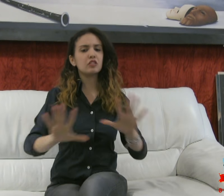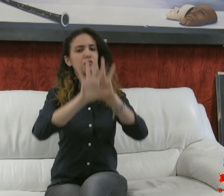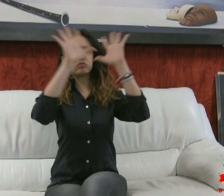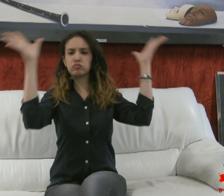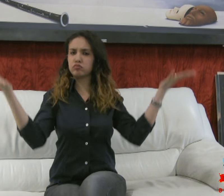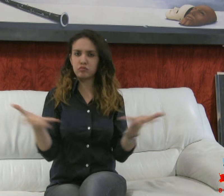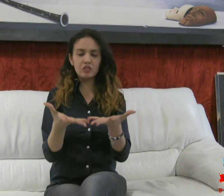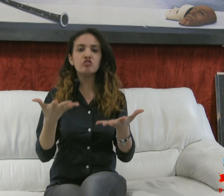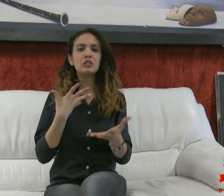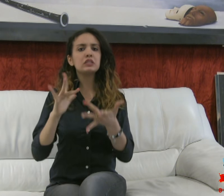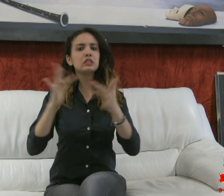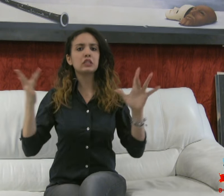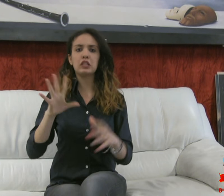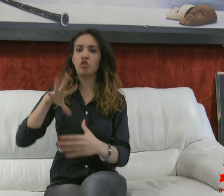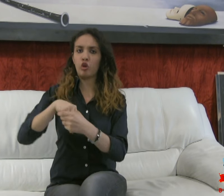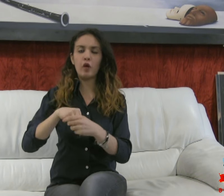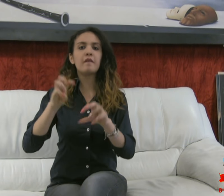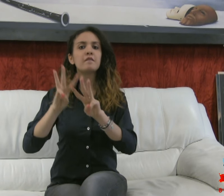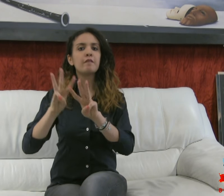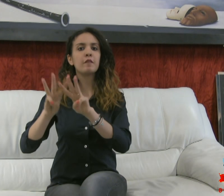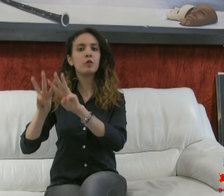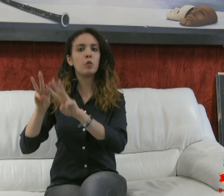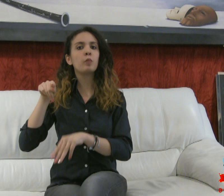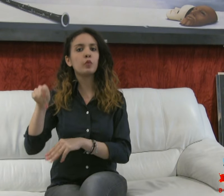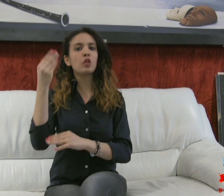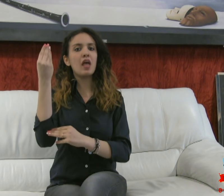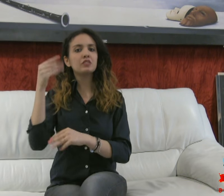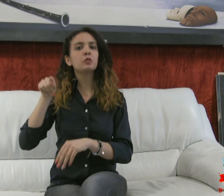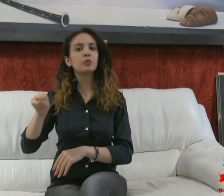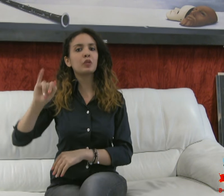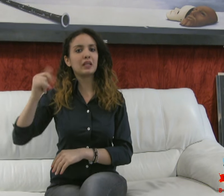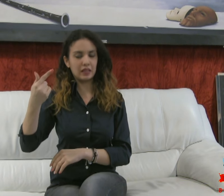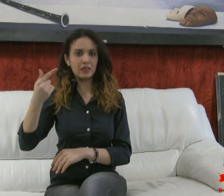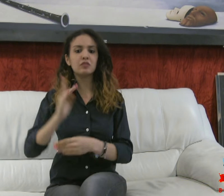Tutte le informazioni dettagliate si trovano nel sito www.ens.it